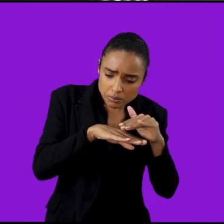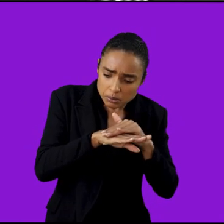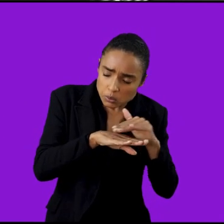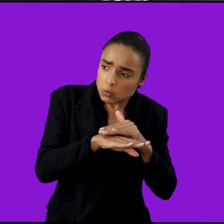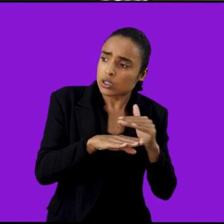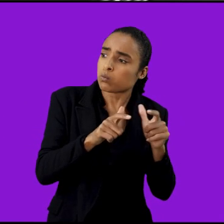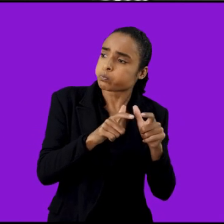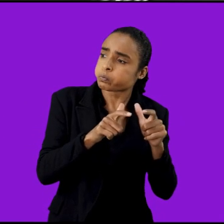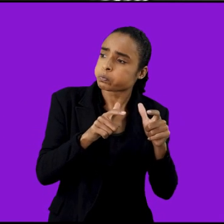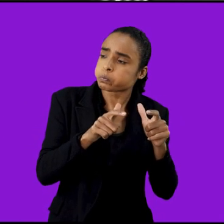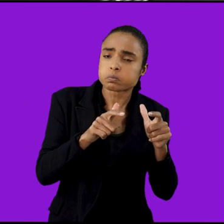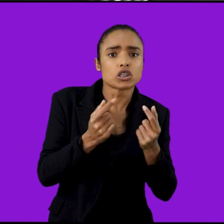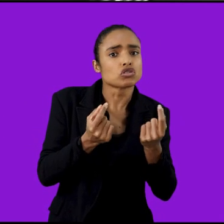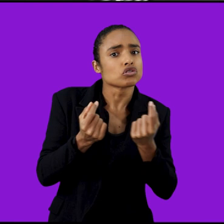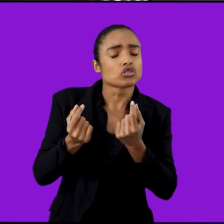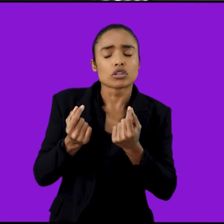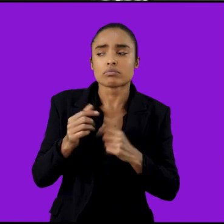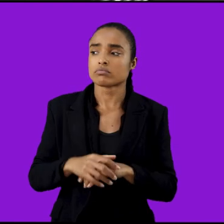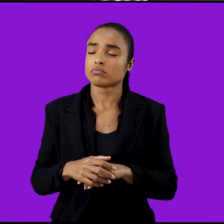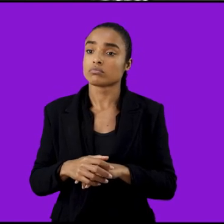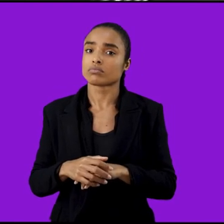Juntando na vida toda, moedinha e tal. Como é que era sua relação com grana, né?